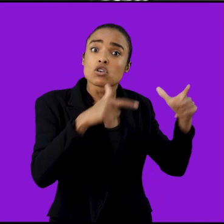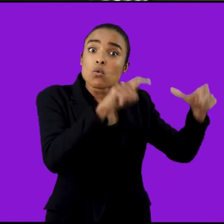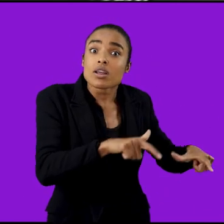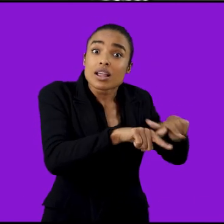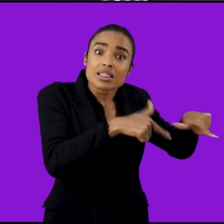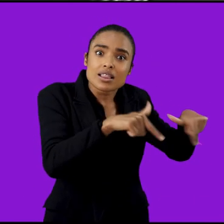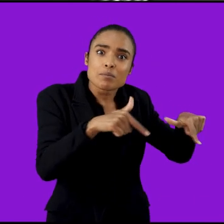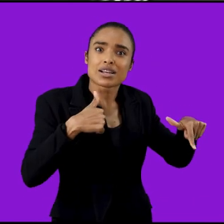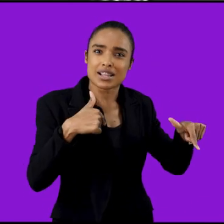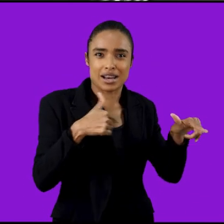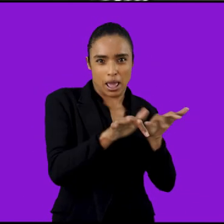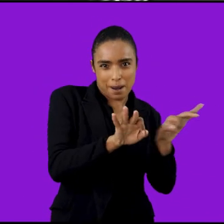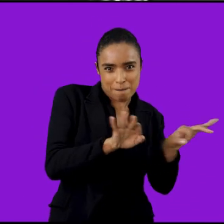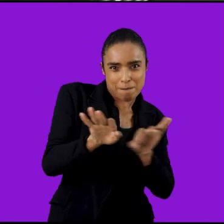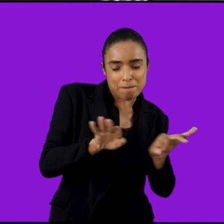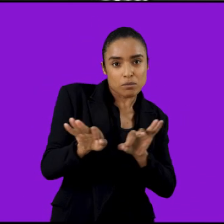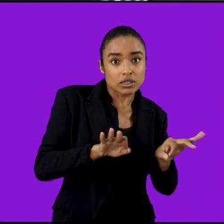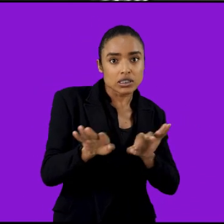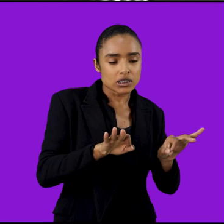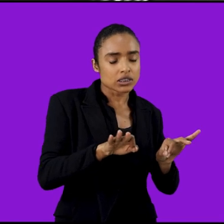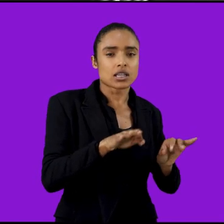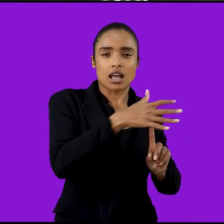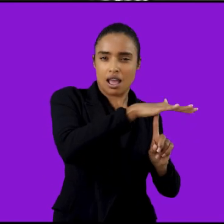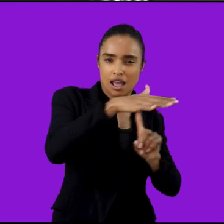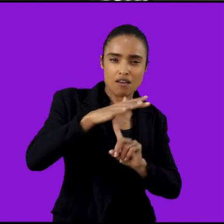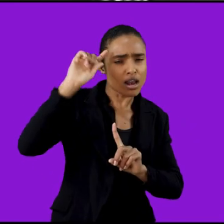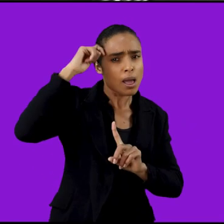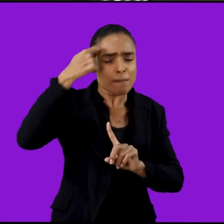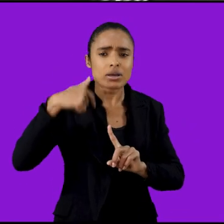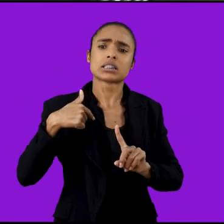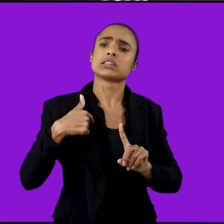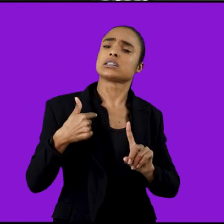eu ia montar a Feira Preta, equipamento, né? Palco, eu fui fazer curso de técnica, né?